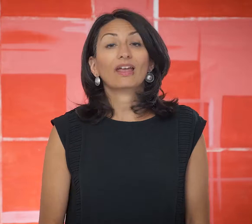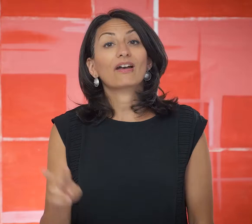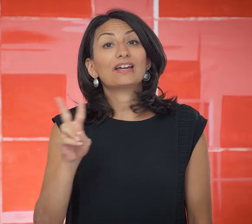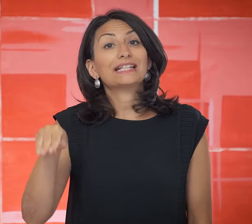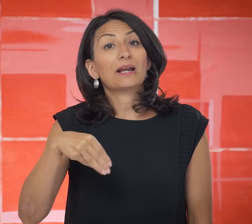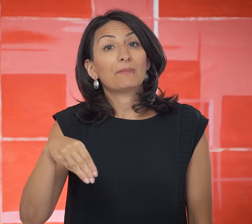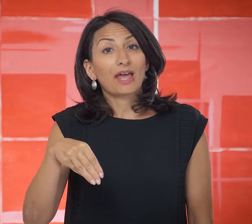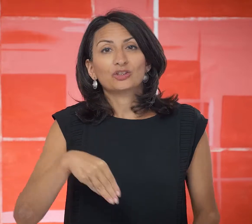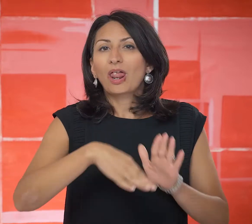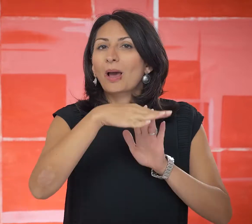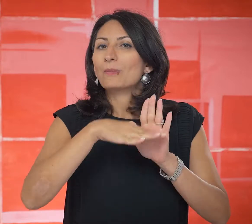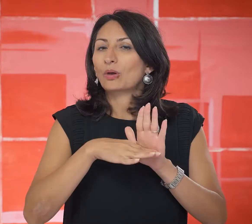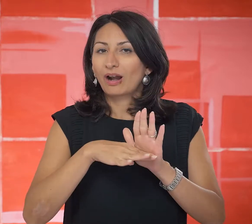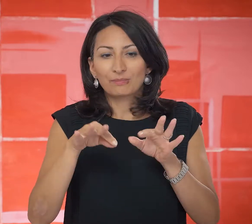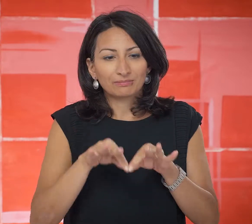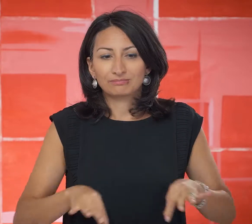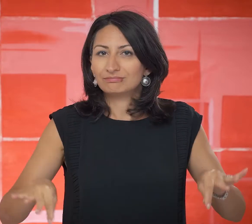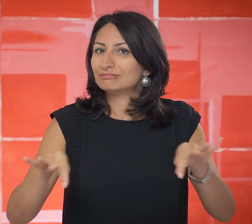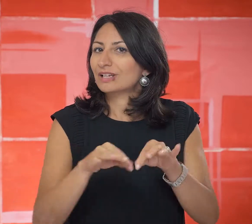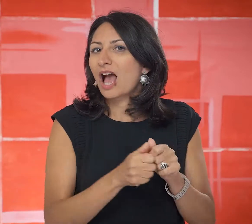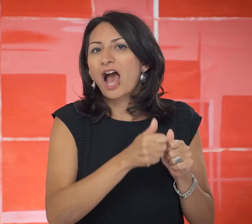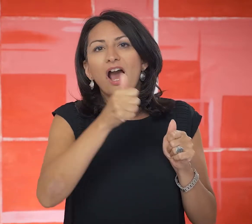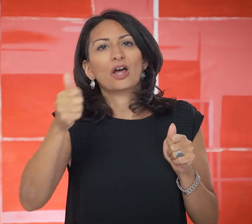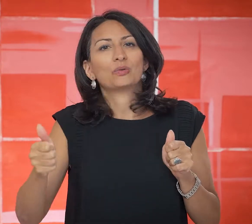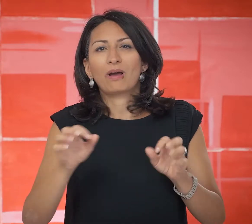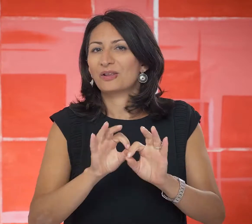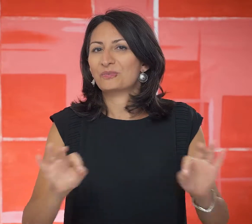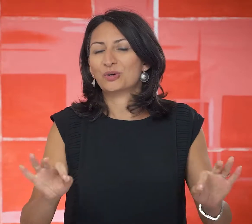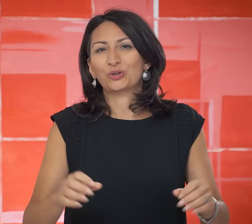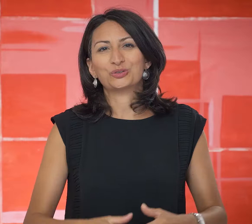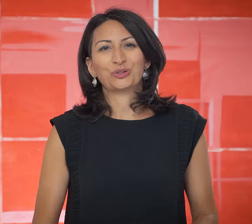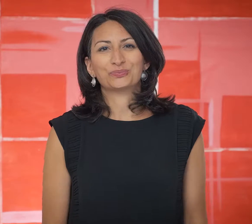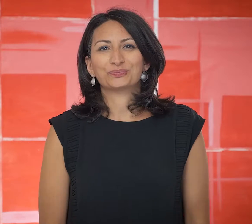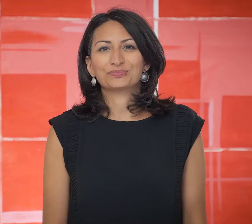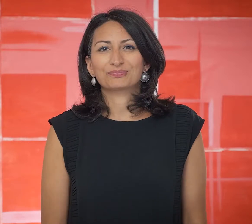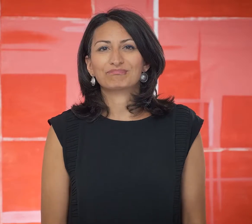Siamo pronti con il programma annuale degli incontri de I Venerdì del Pendola,